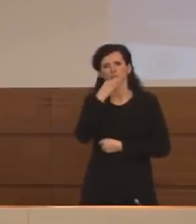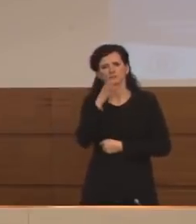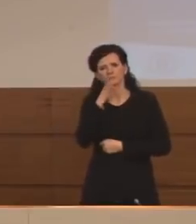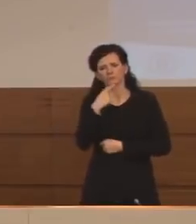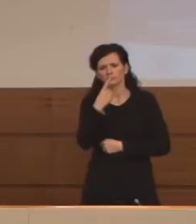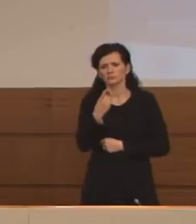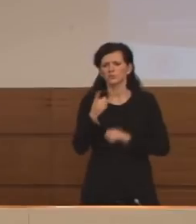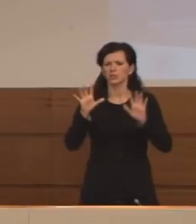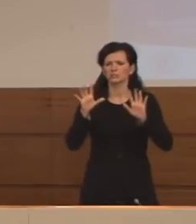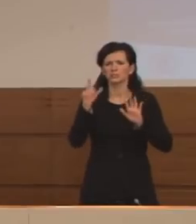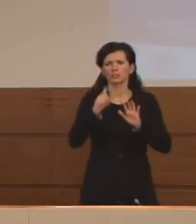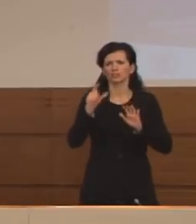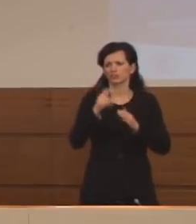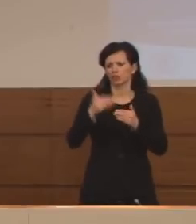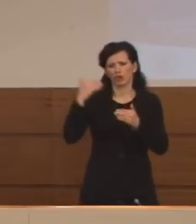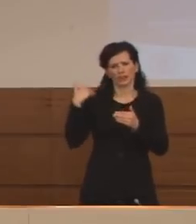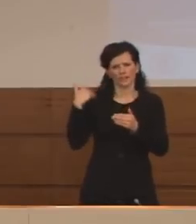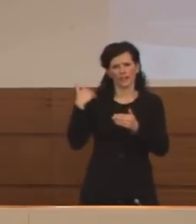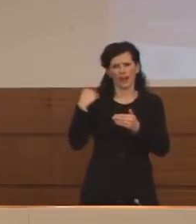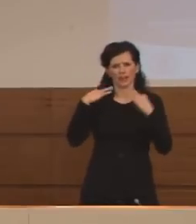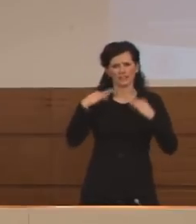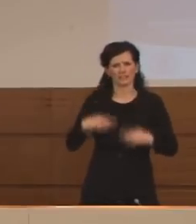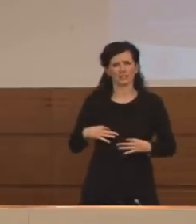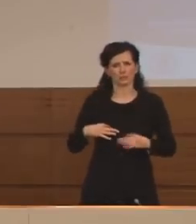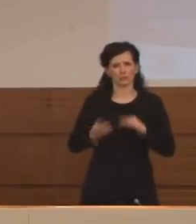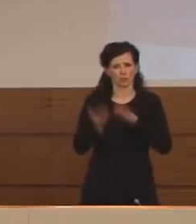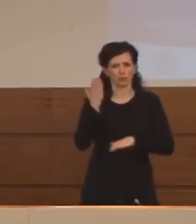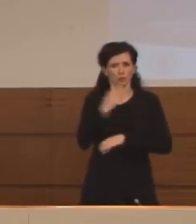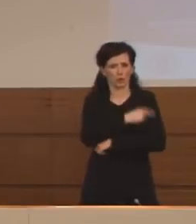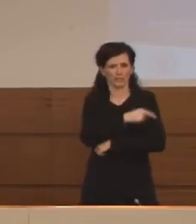presso l'Istituto superiore di Sanità.